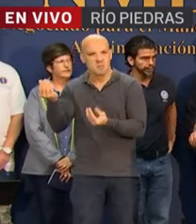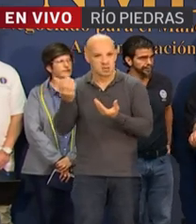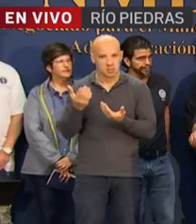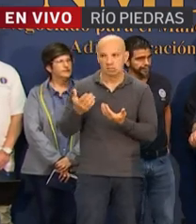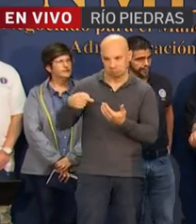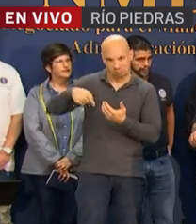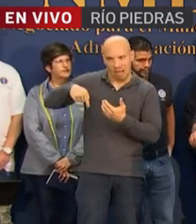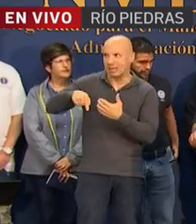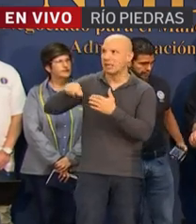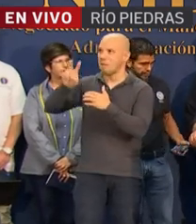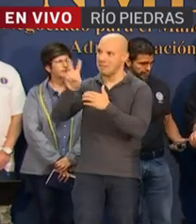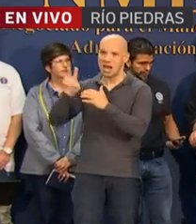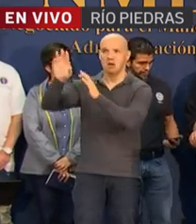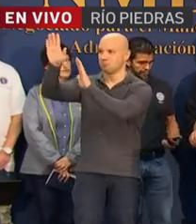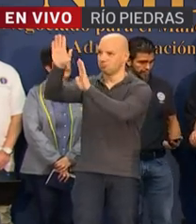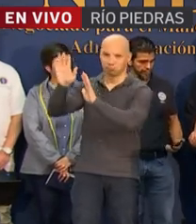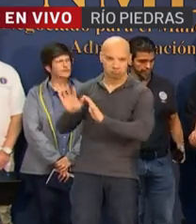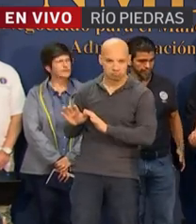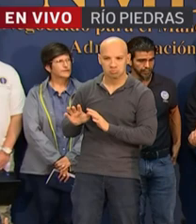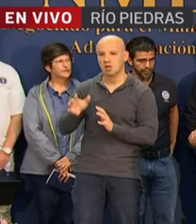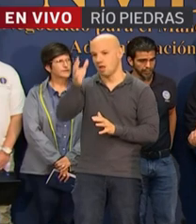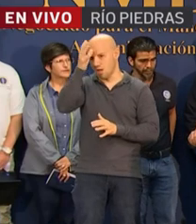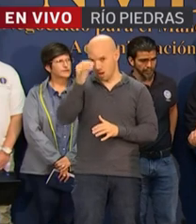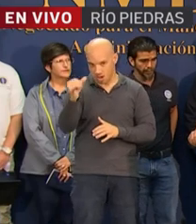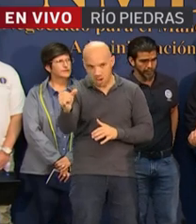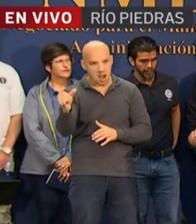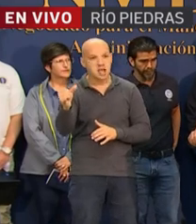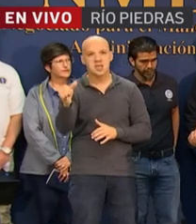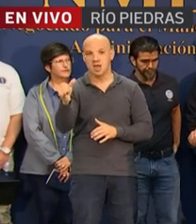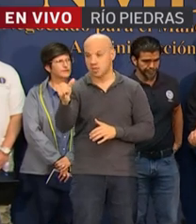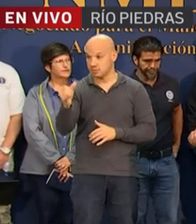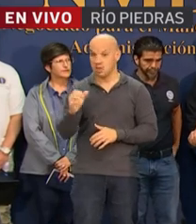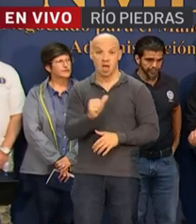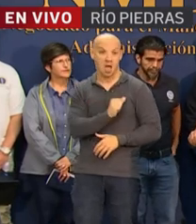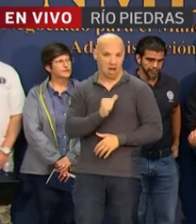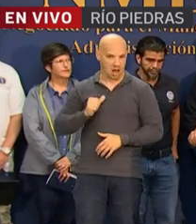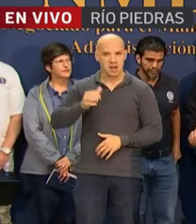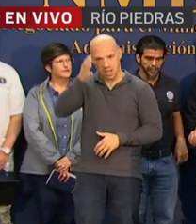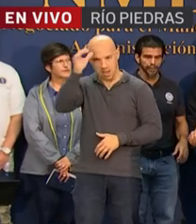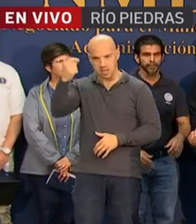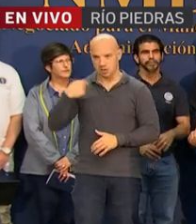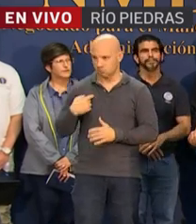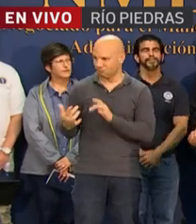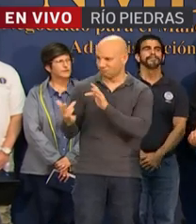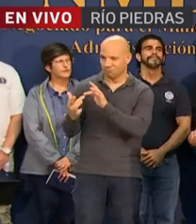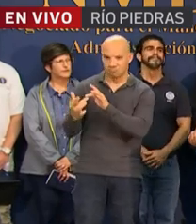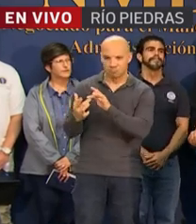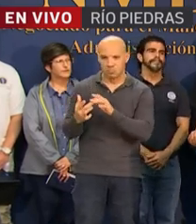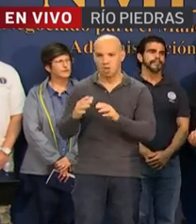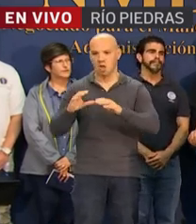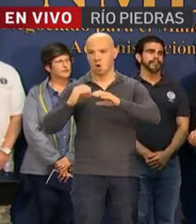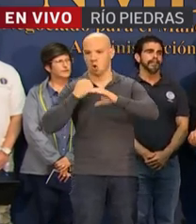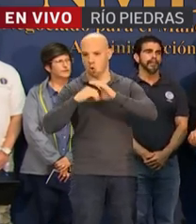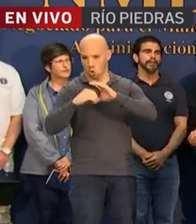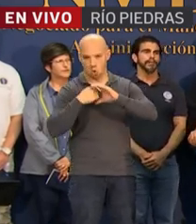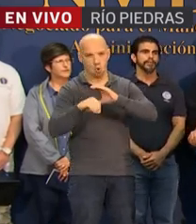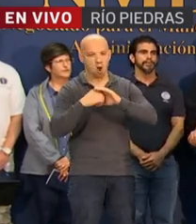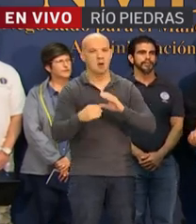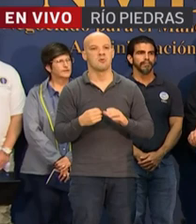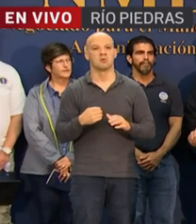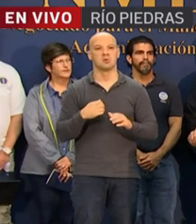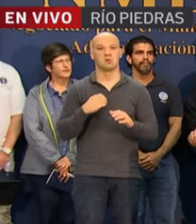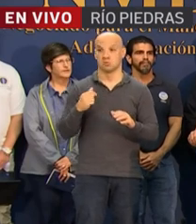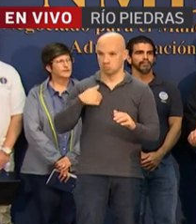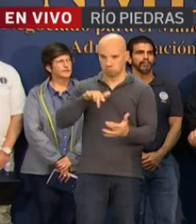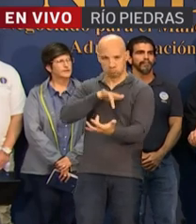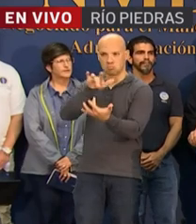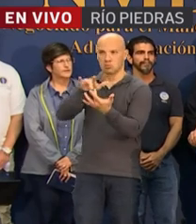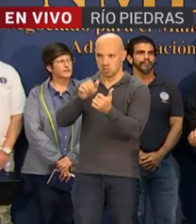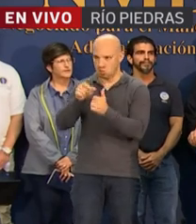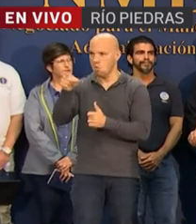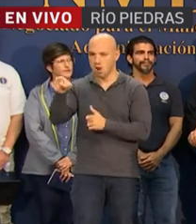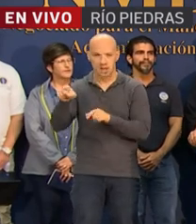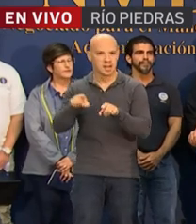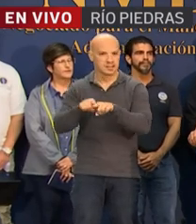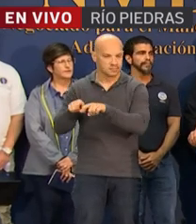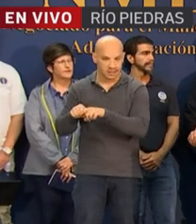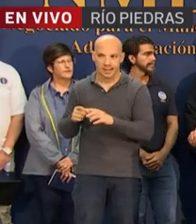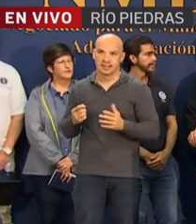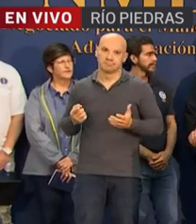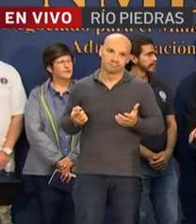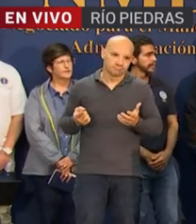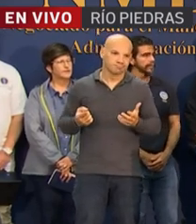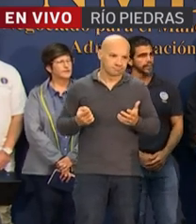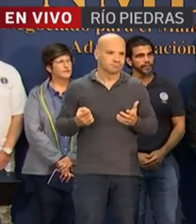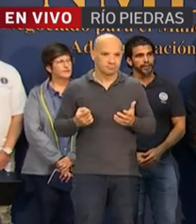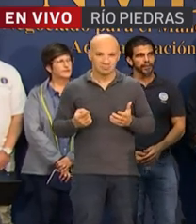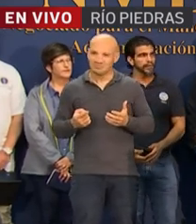FUERON IMPACTADOS COMO